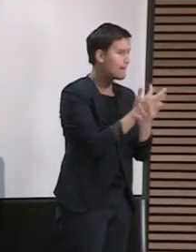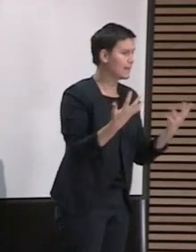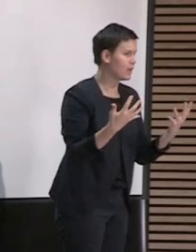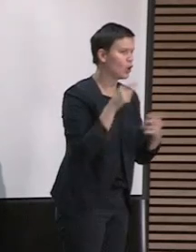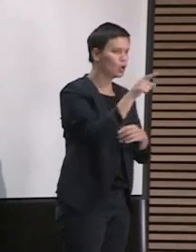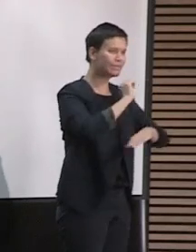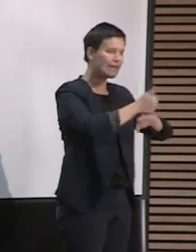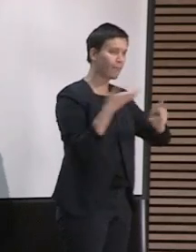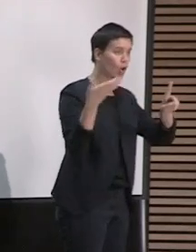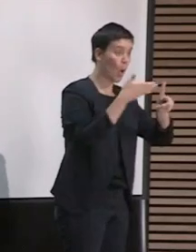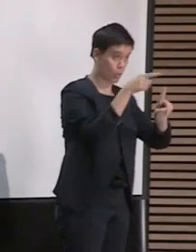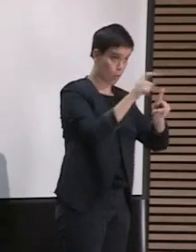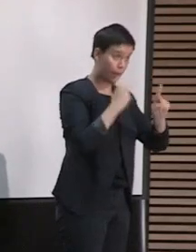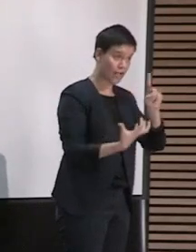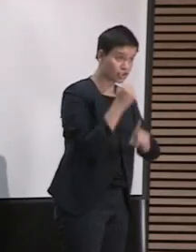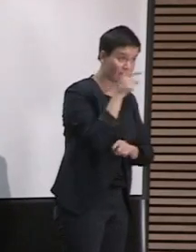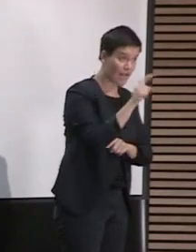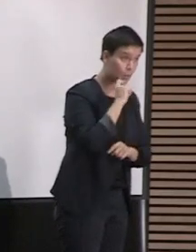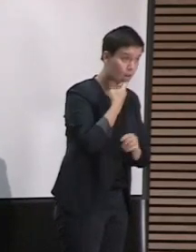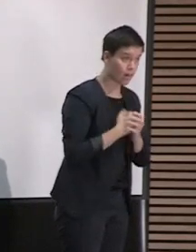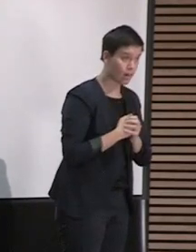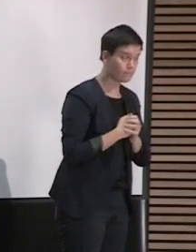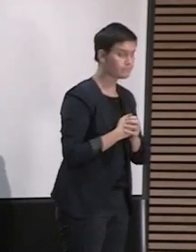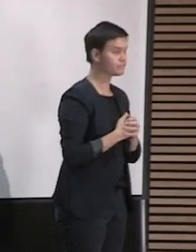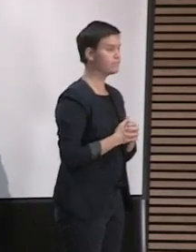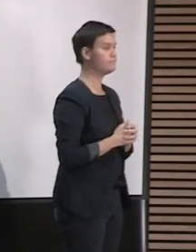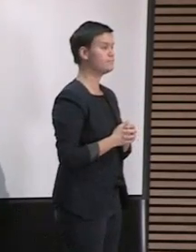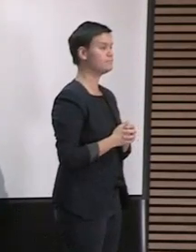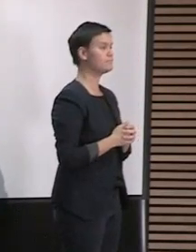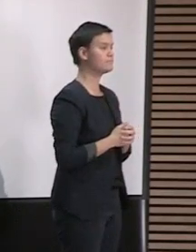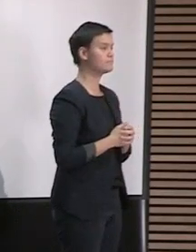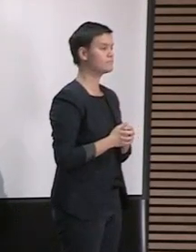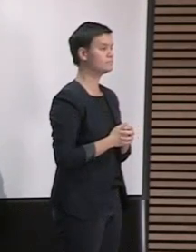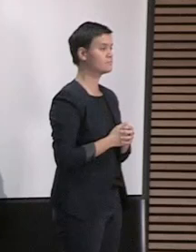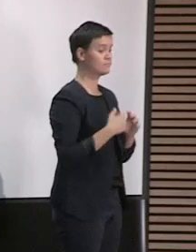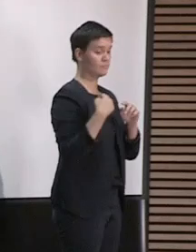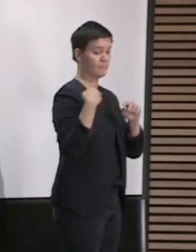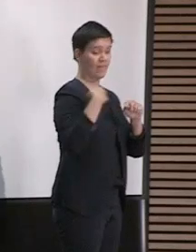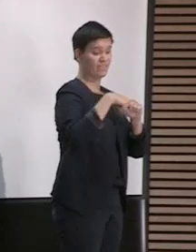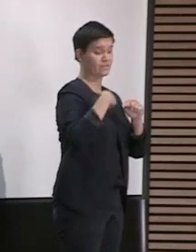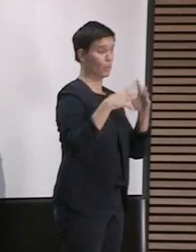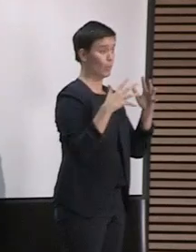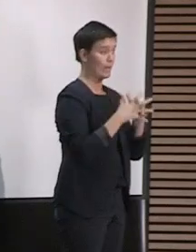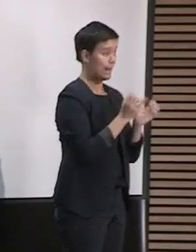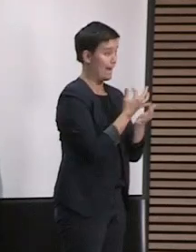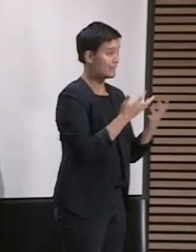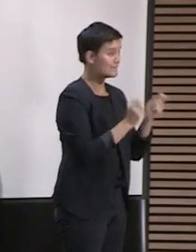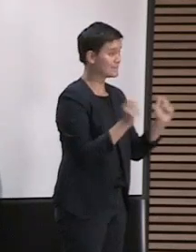Taumata 2? Kaore rawa. A pa ana mo te whaainga whakamatautau mo